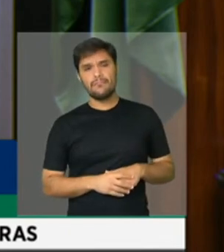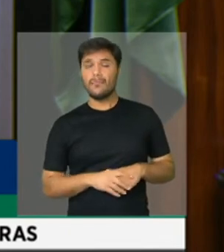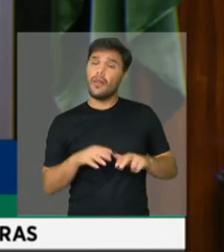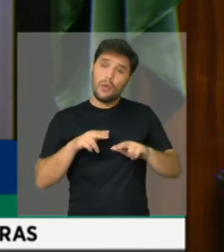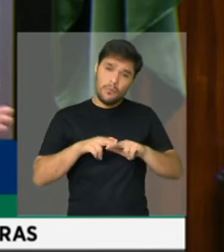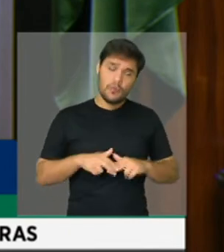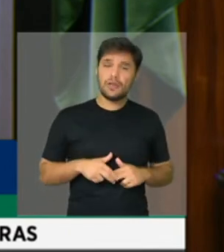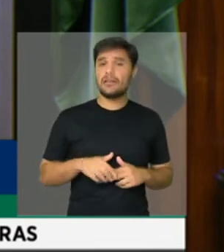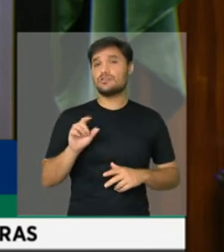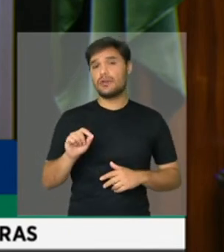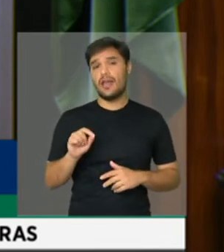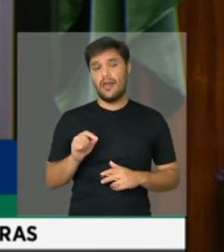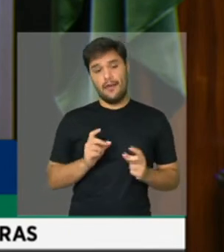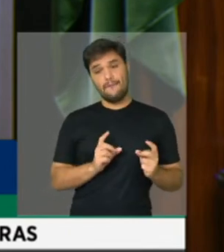O OBJETIVO... ALEGADO... É DIZER QUE A EMPRESA NÃO TEM